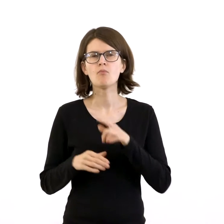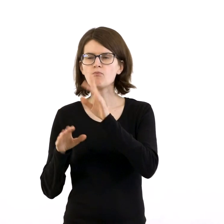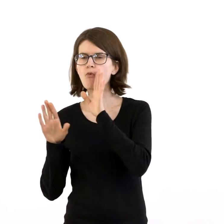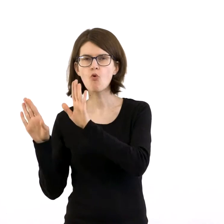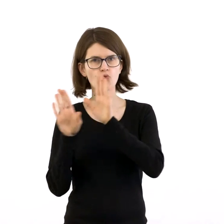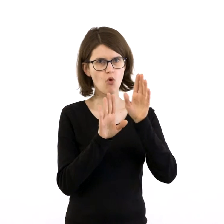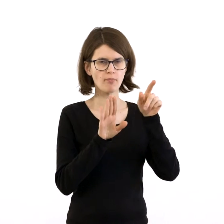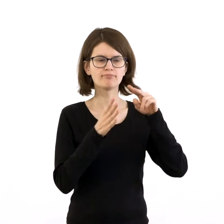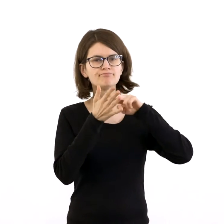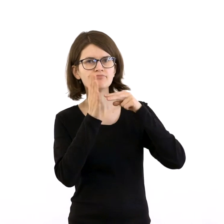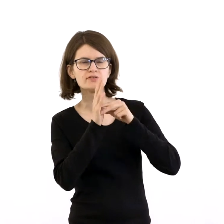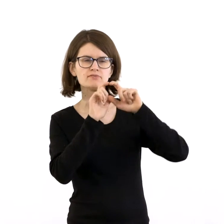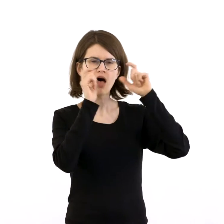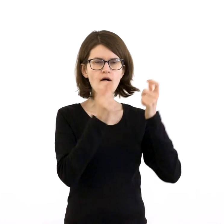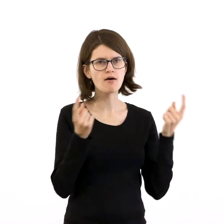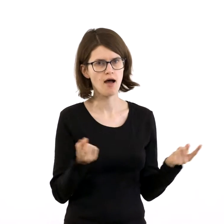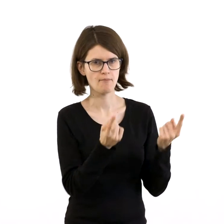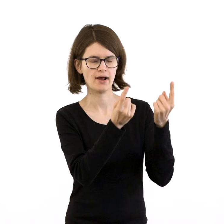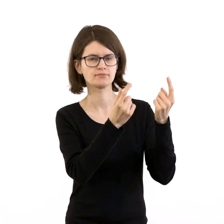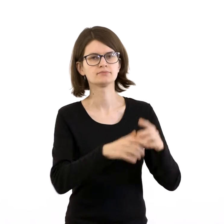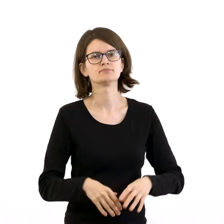podobnie jak przy planowaniu całej kampanii marketingowej.